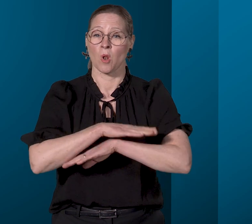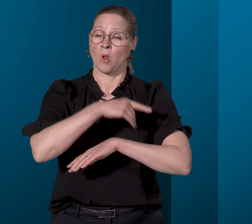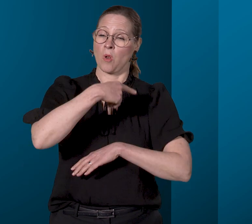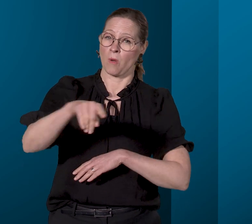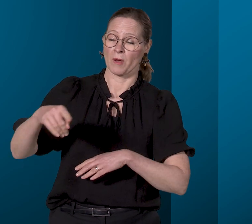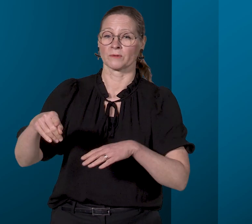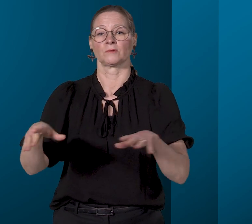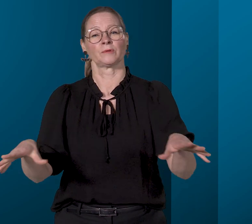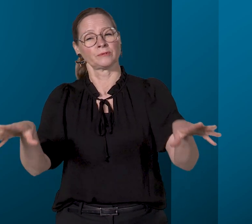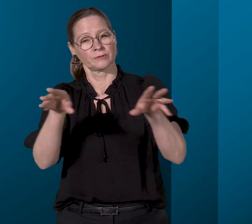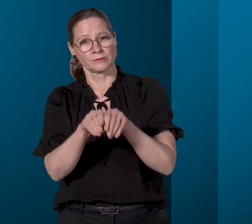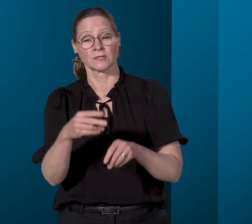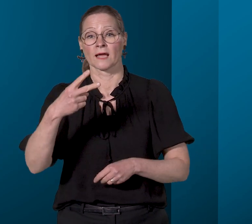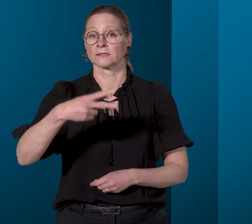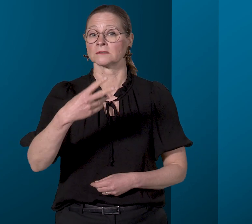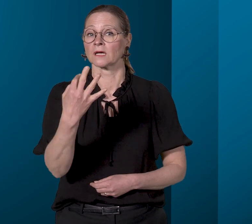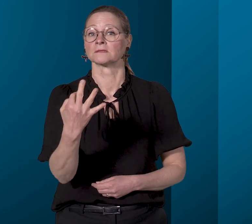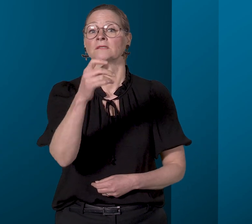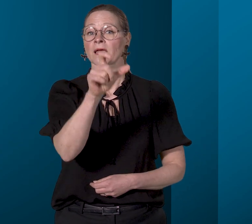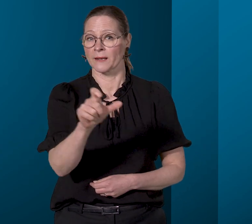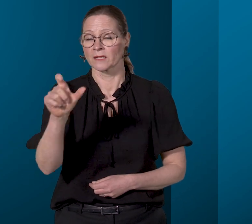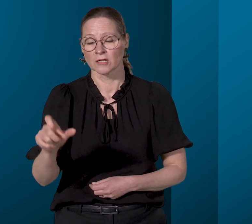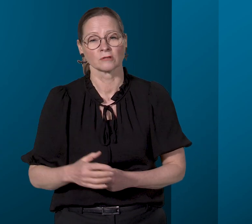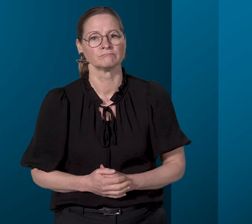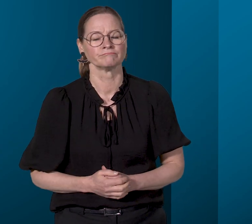Lomautukset koskevat 28 henkilöä.